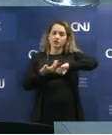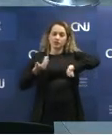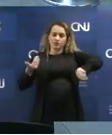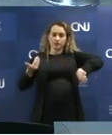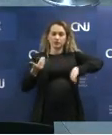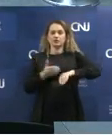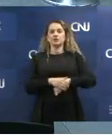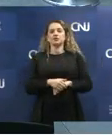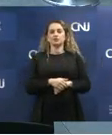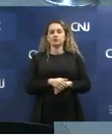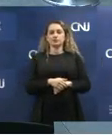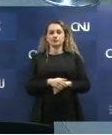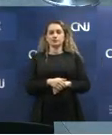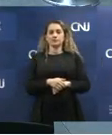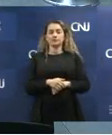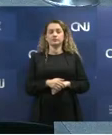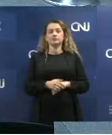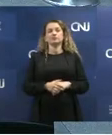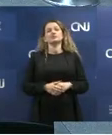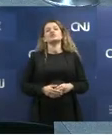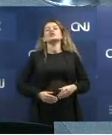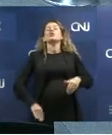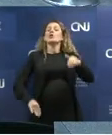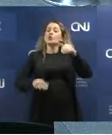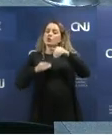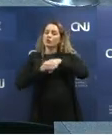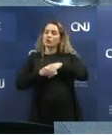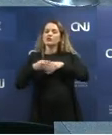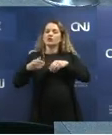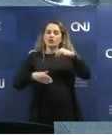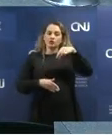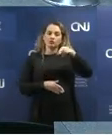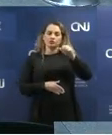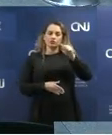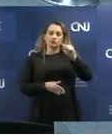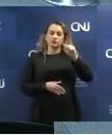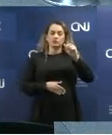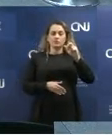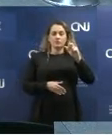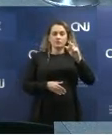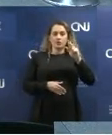Um voto a vossa excelência o conselheiro Márcio Luiz Freitas. Presidente eu também,